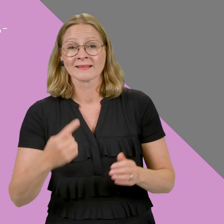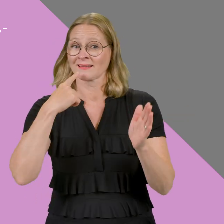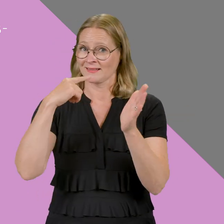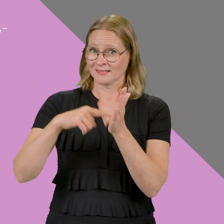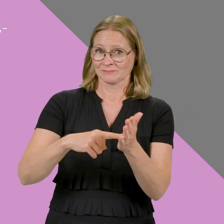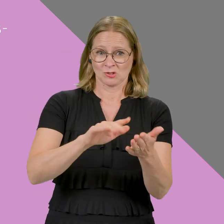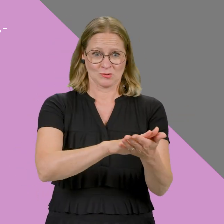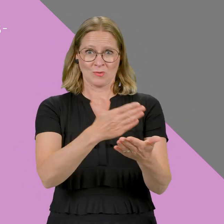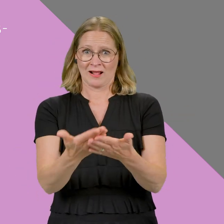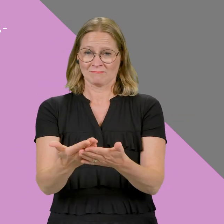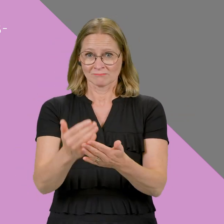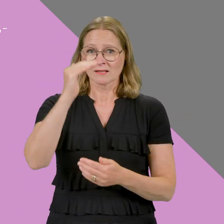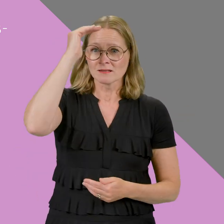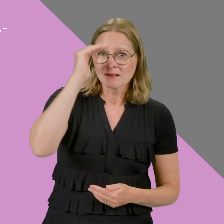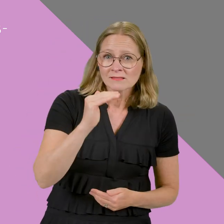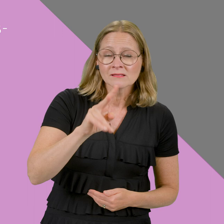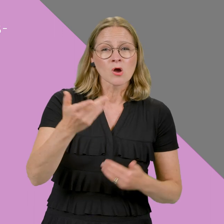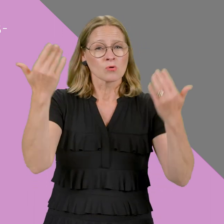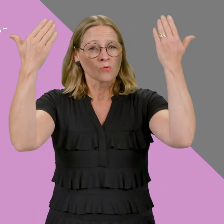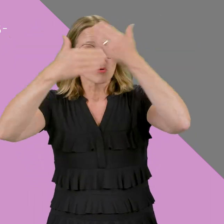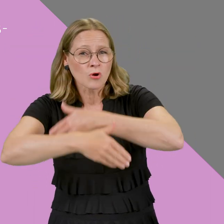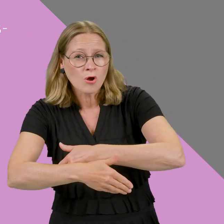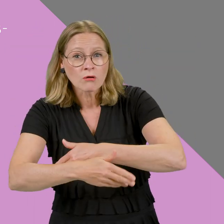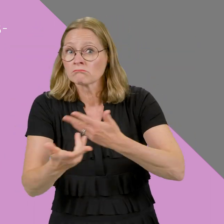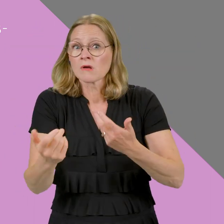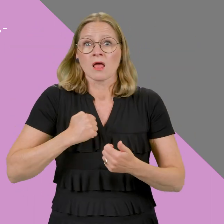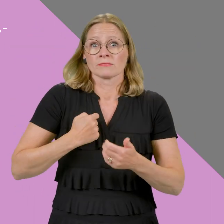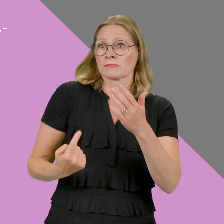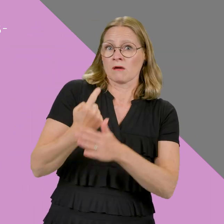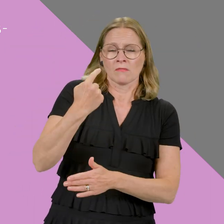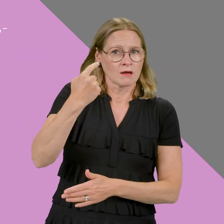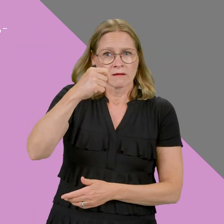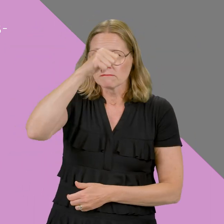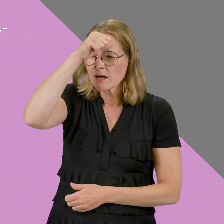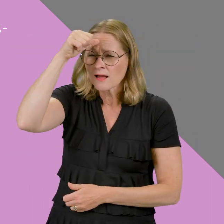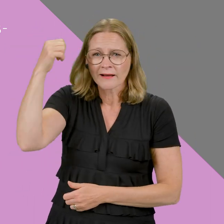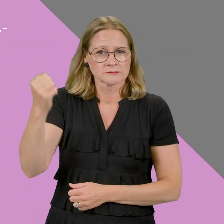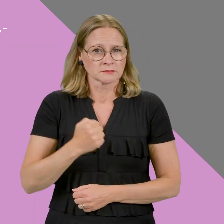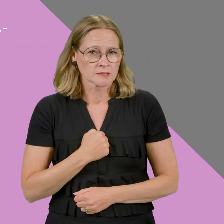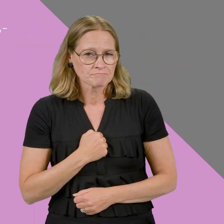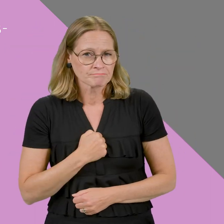Esimerkiksi tulkkia on vaikea saada ilta- tai yöaikaan edes hätätapauksissa, -